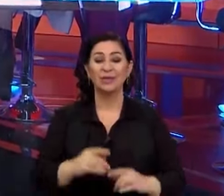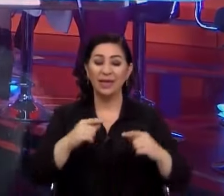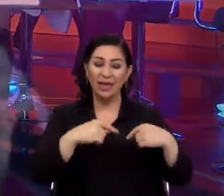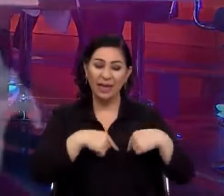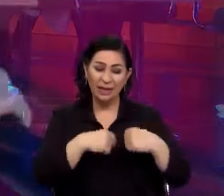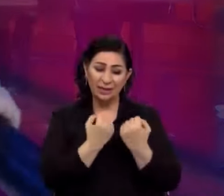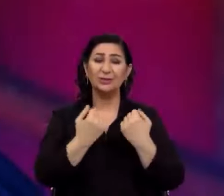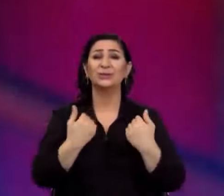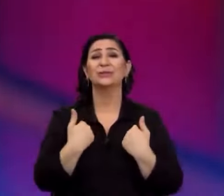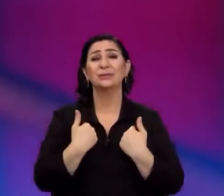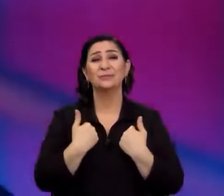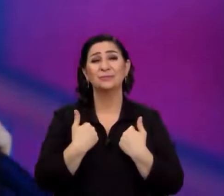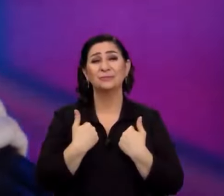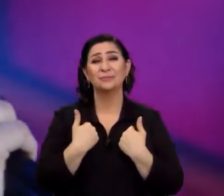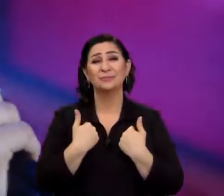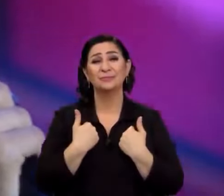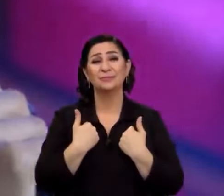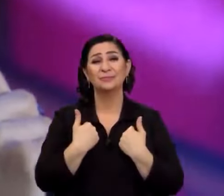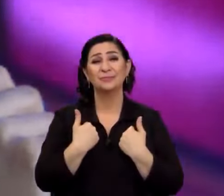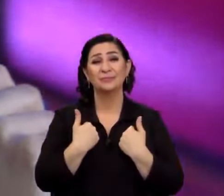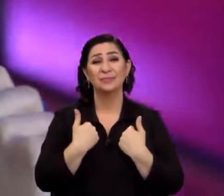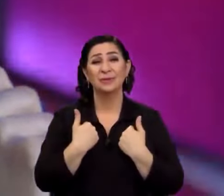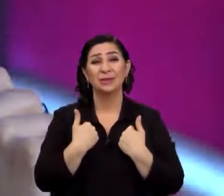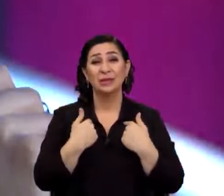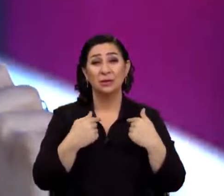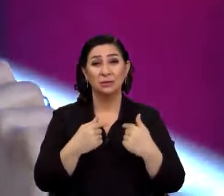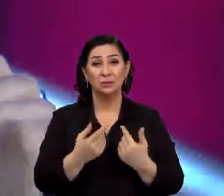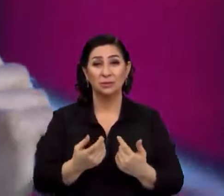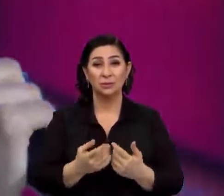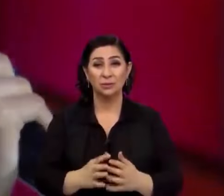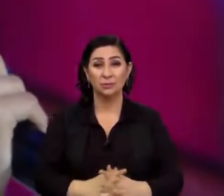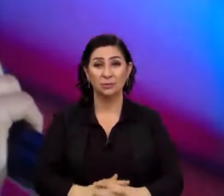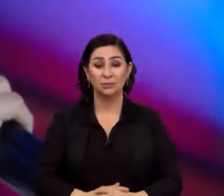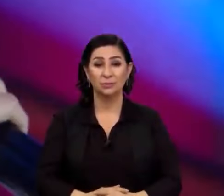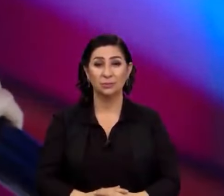[Müzik] incindim incitildim